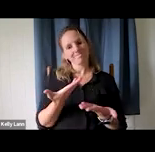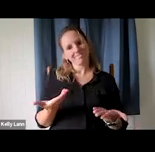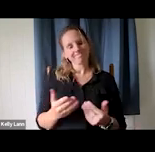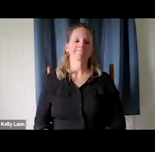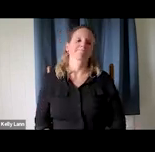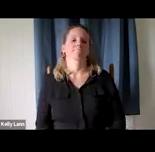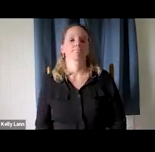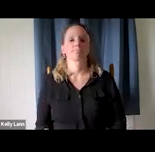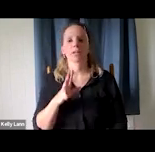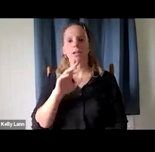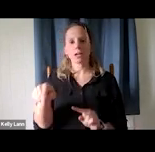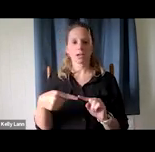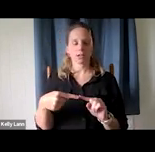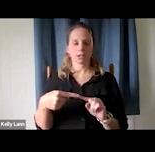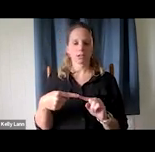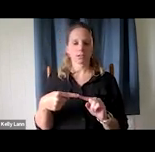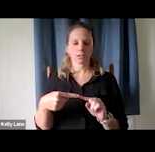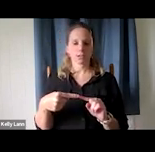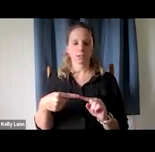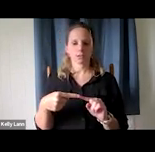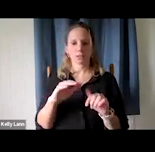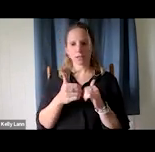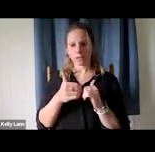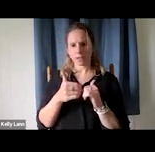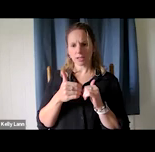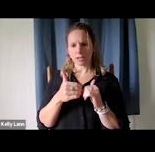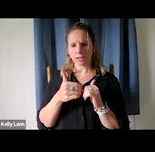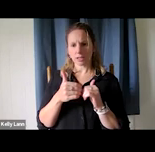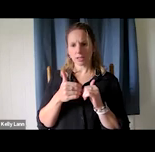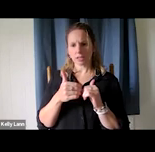Voy a hablar un poco sobre cómo vemos